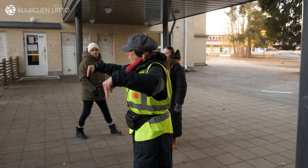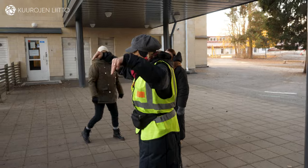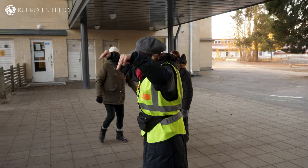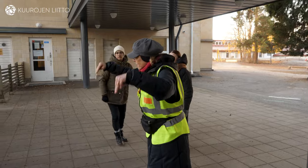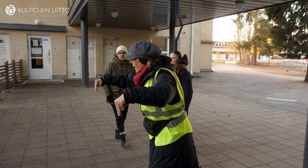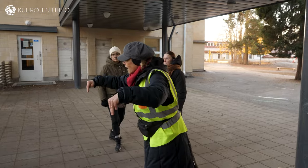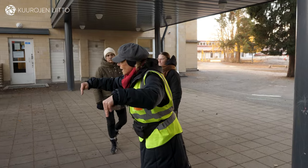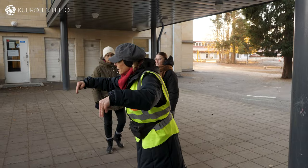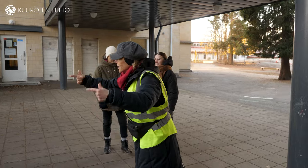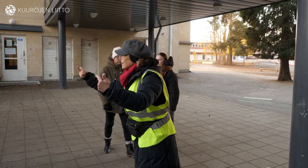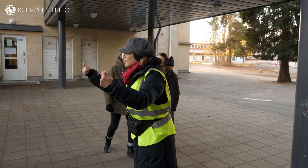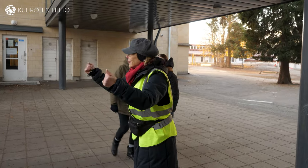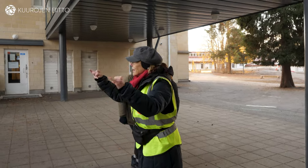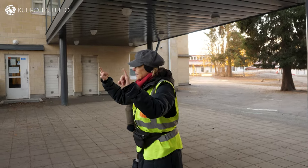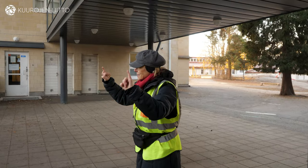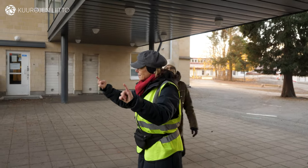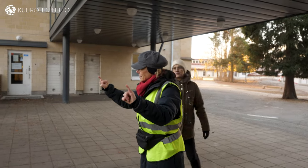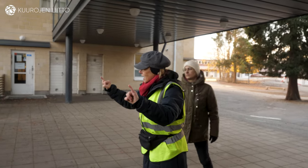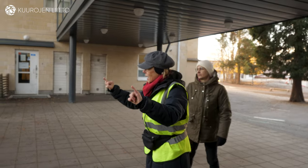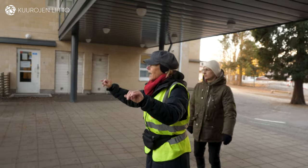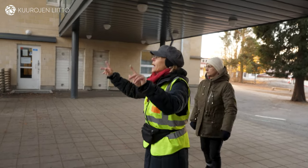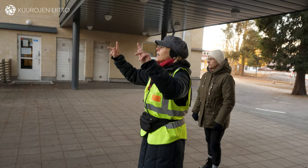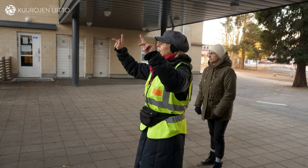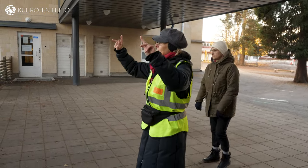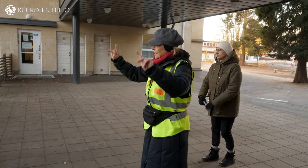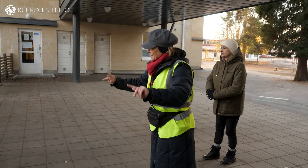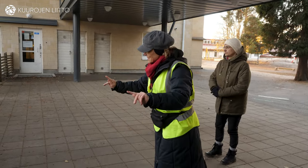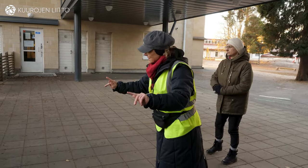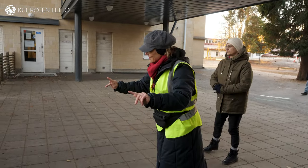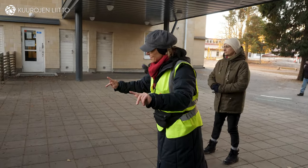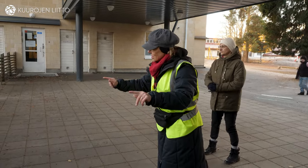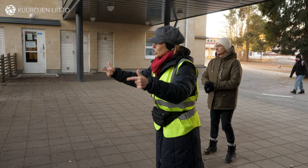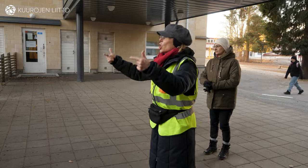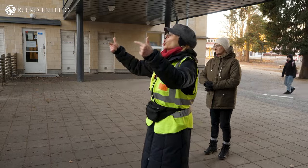Maanantai, tiistai, keskiviikko, ...